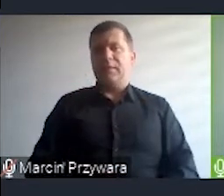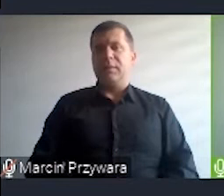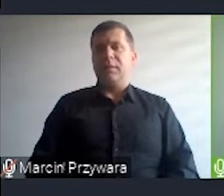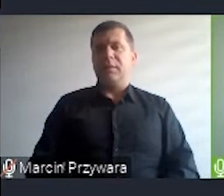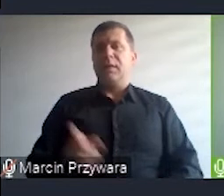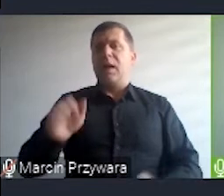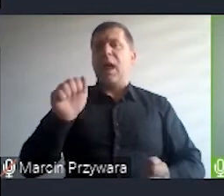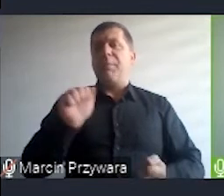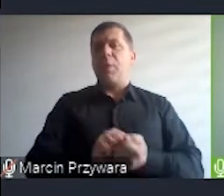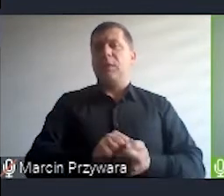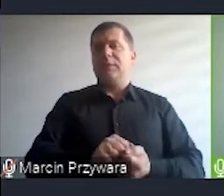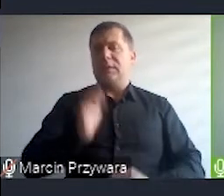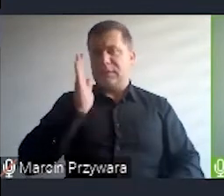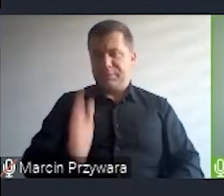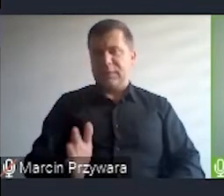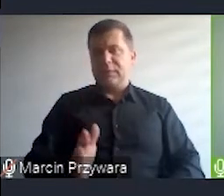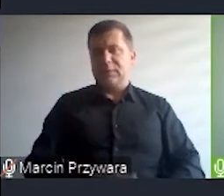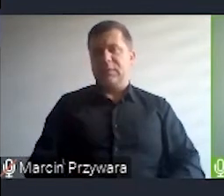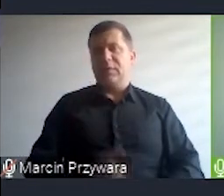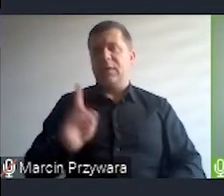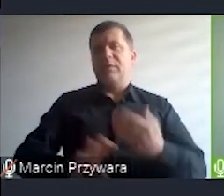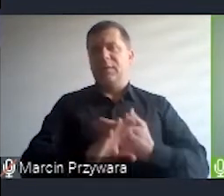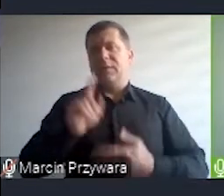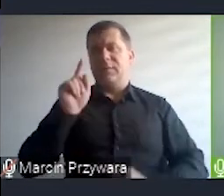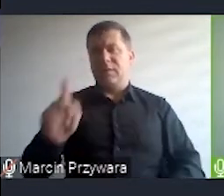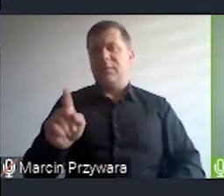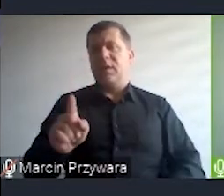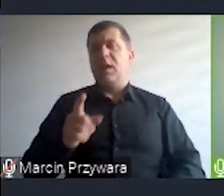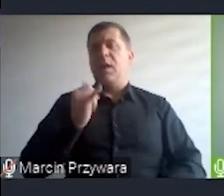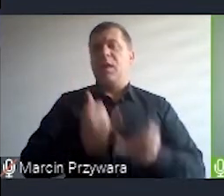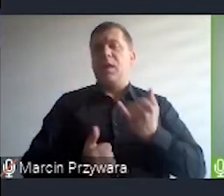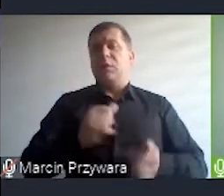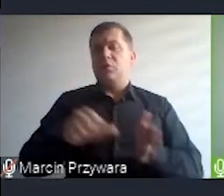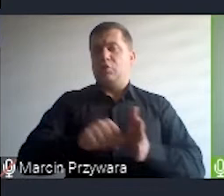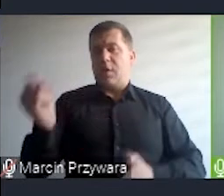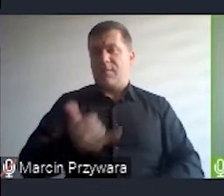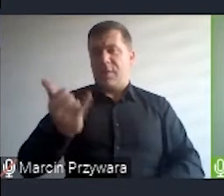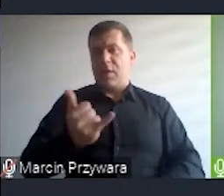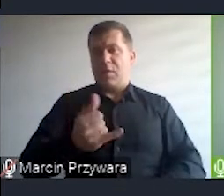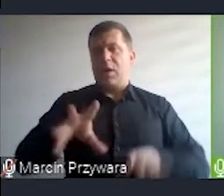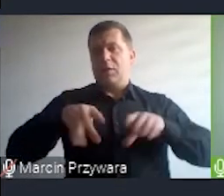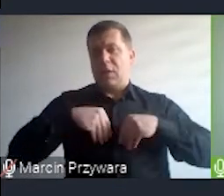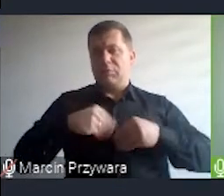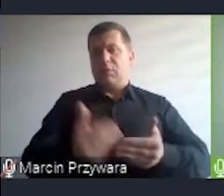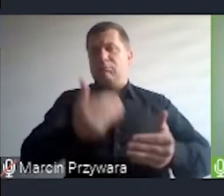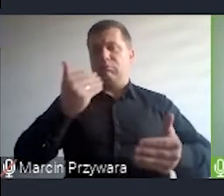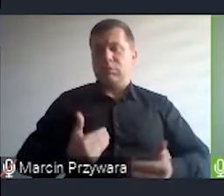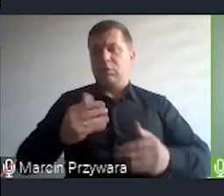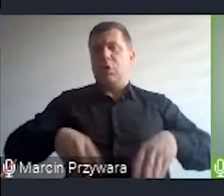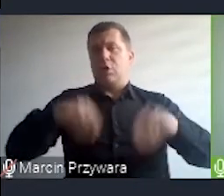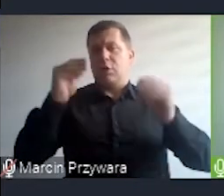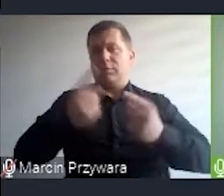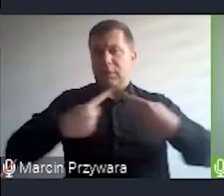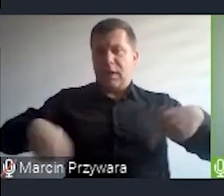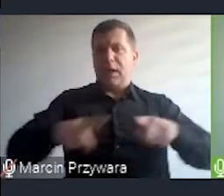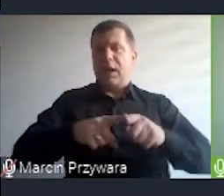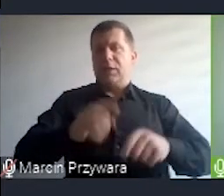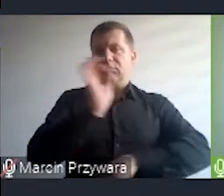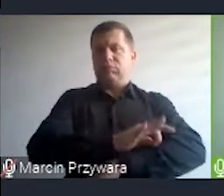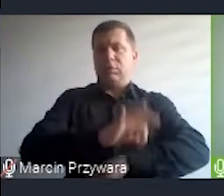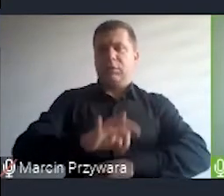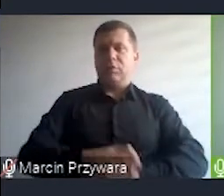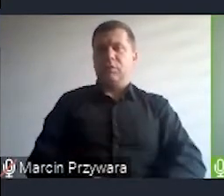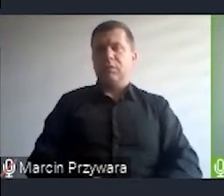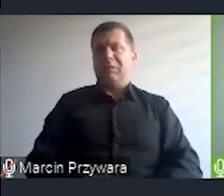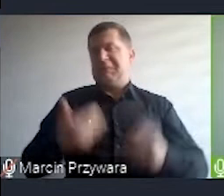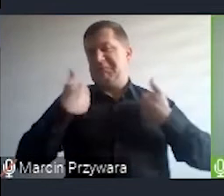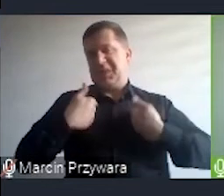Amortyzacja będzie występowała wtedy, kiedy środek trwały nabyliście przed rozpoczęciem realizacji projektu i nie chcecie,